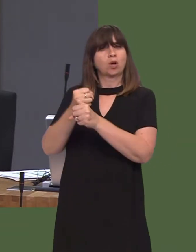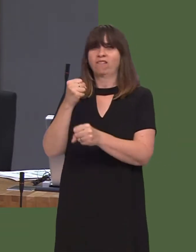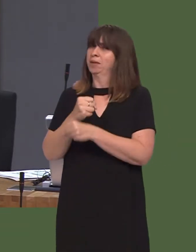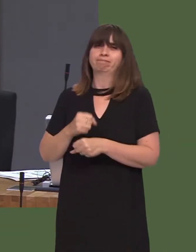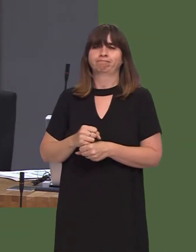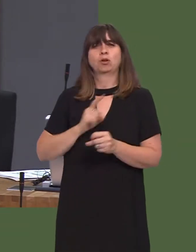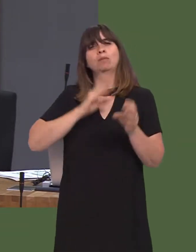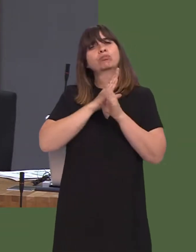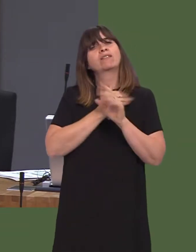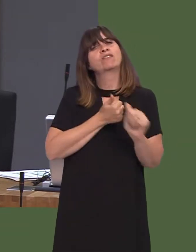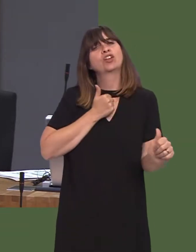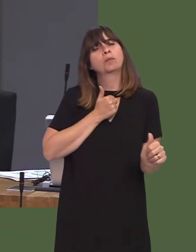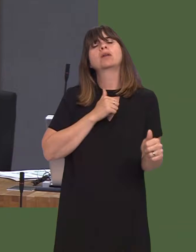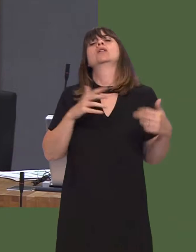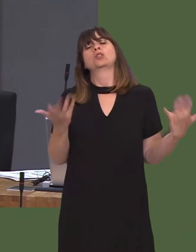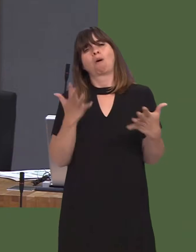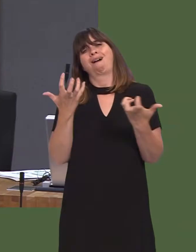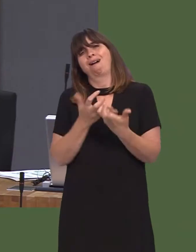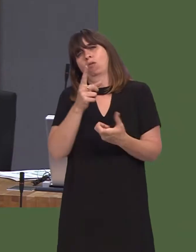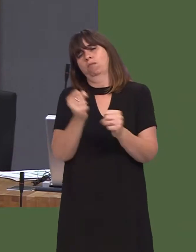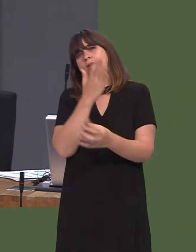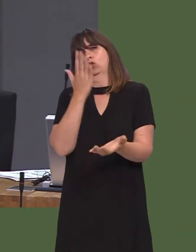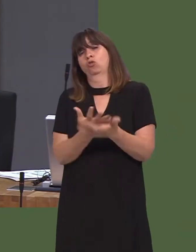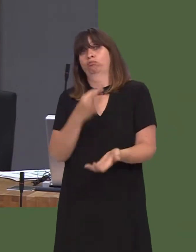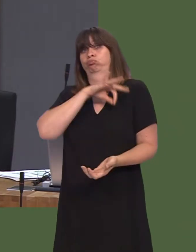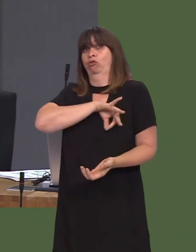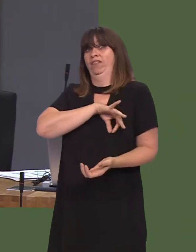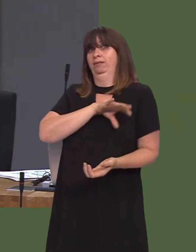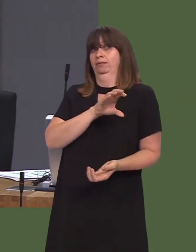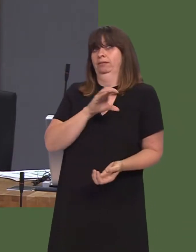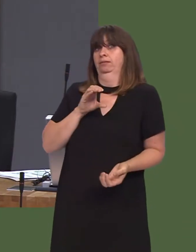chiín eu cymryd, felly, i sicrhau bod unrhyw elw sydd yn dod o dwf aír buddsoddiad sydd